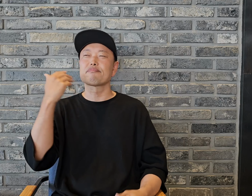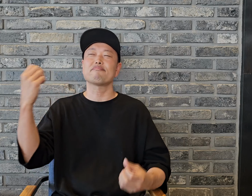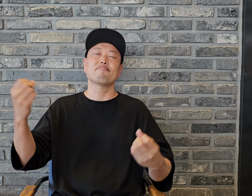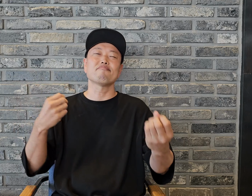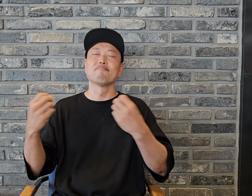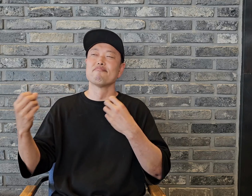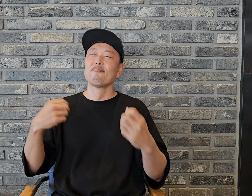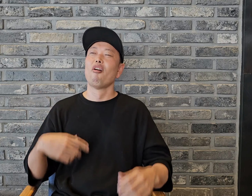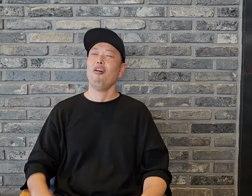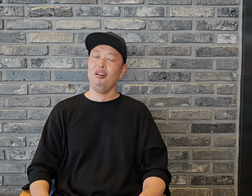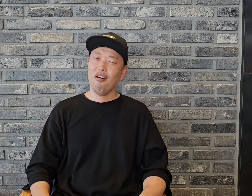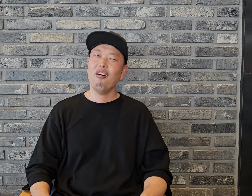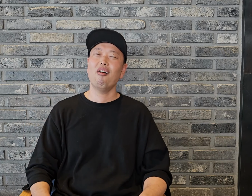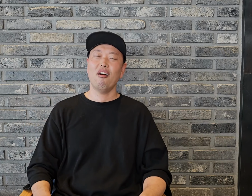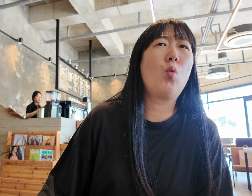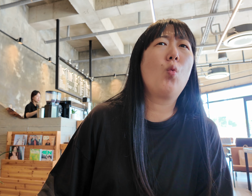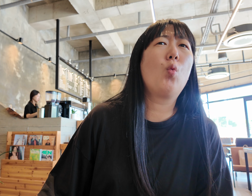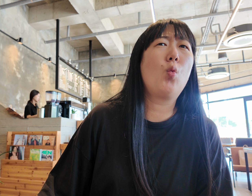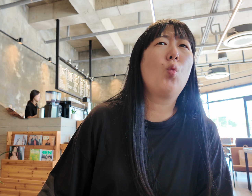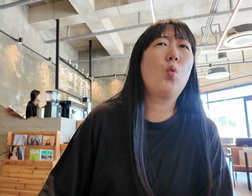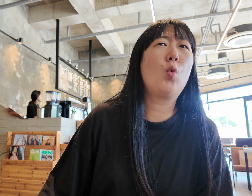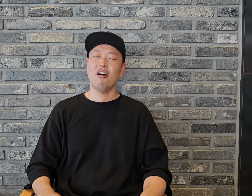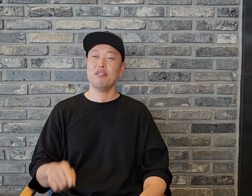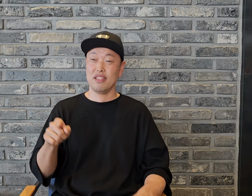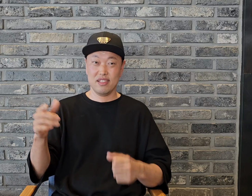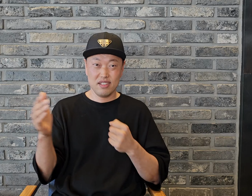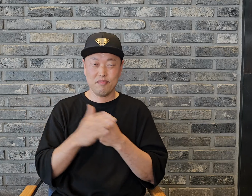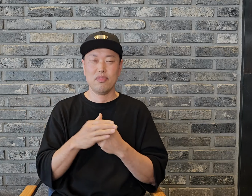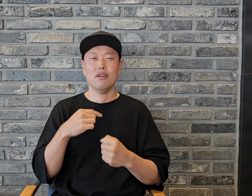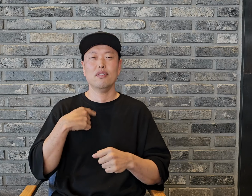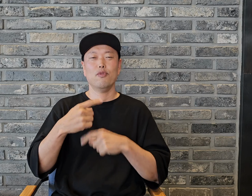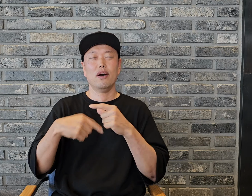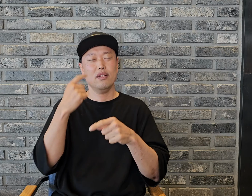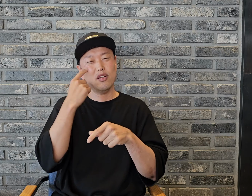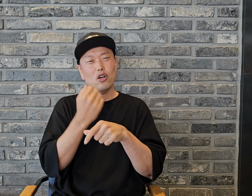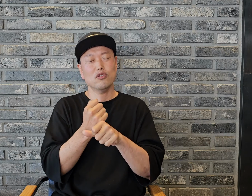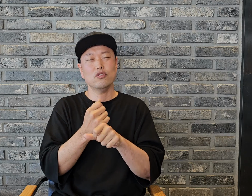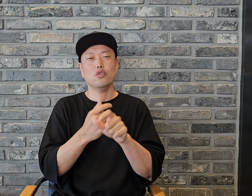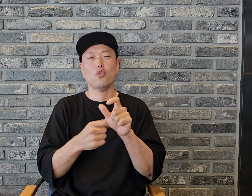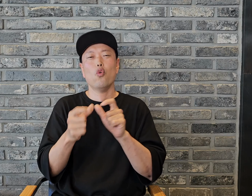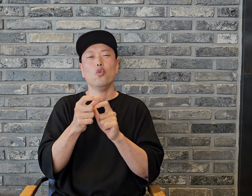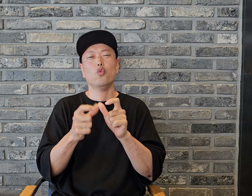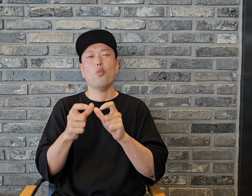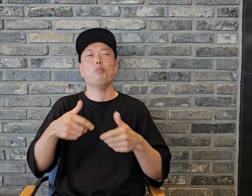Gehörlose sagten wirklich, dass es ihnen gefallen hat. Oh ~ cool. Wie ich dachte, muss ich auch mehr recherchieren, also